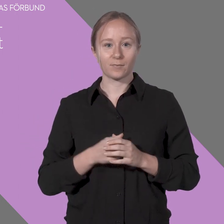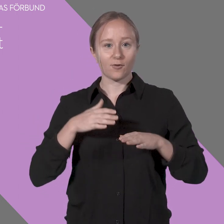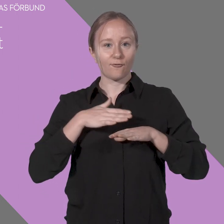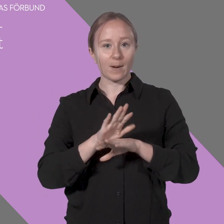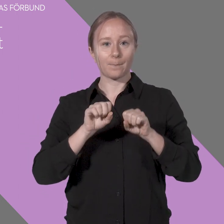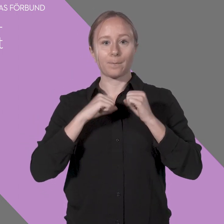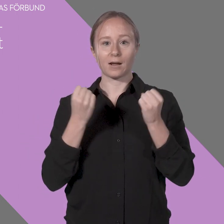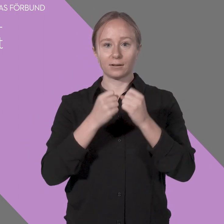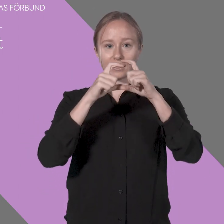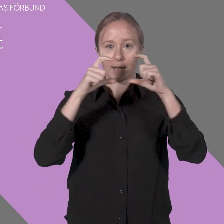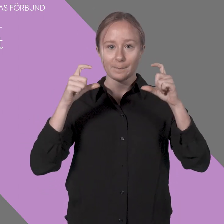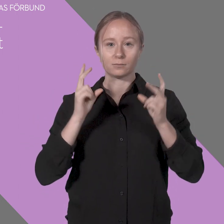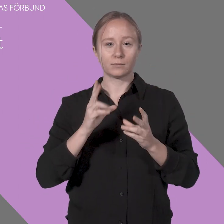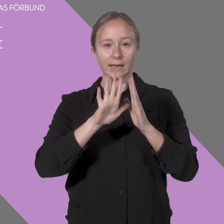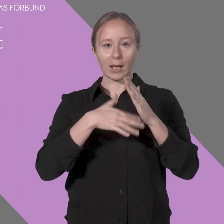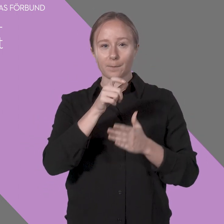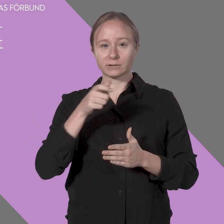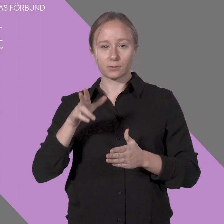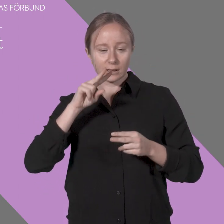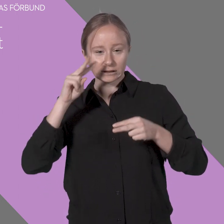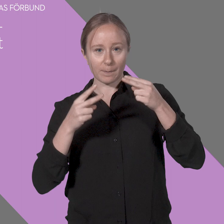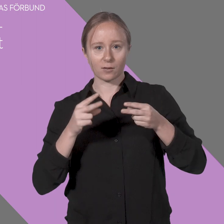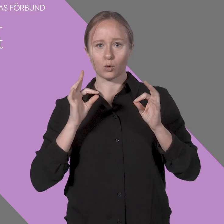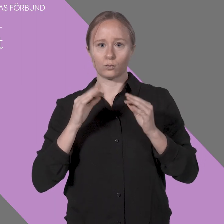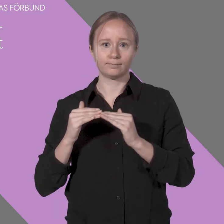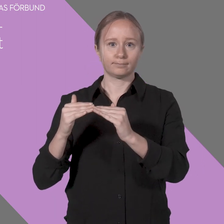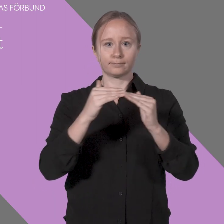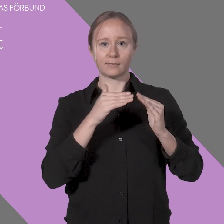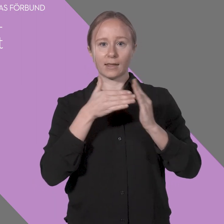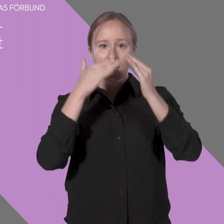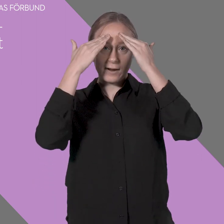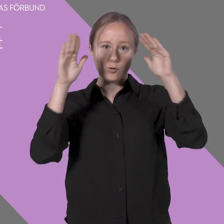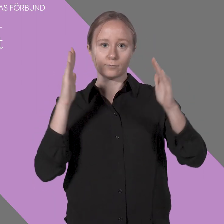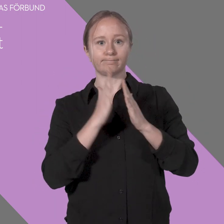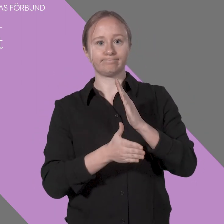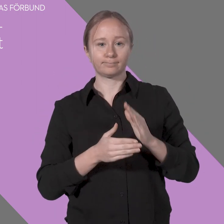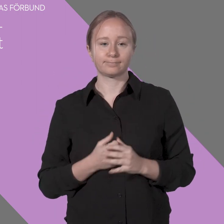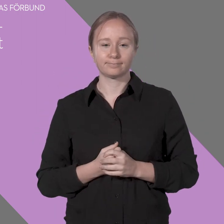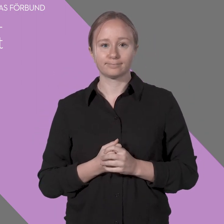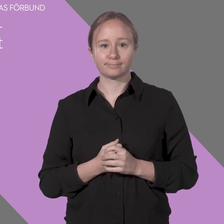Webbinariets tema är lika tillgång till information från teckenspråkiga perspektiv.